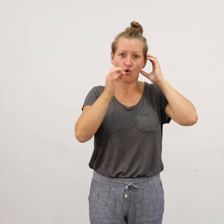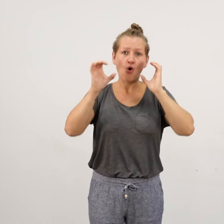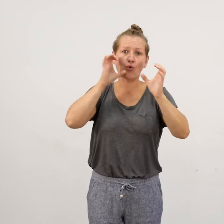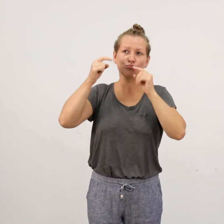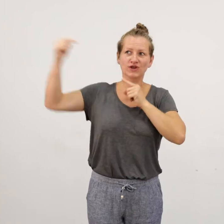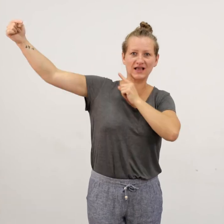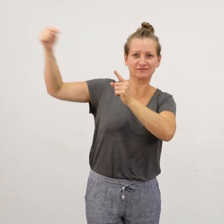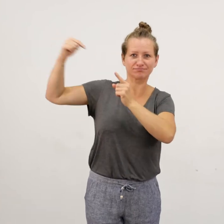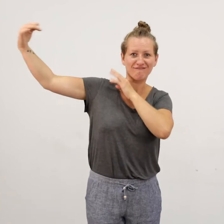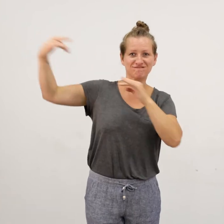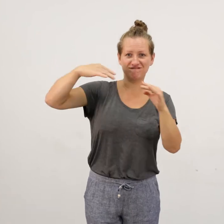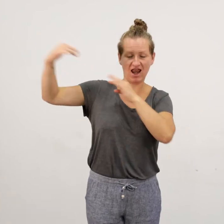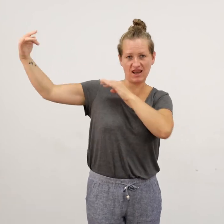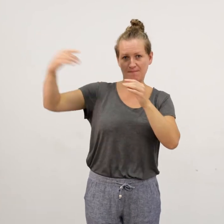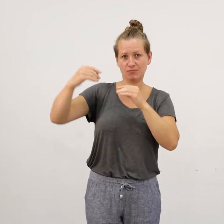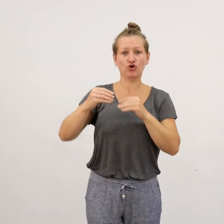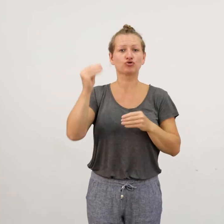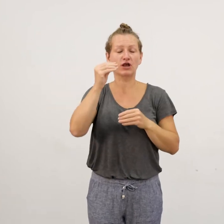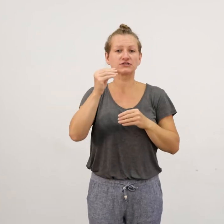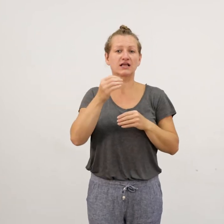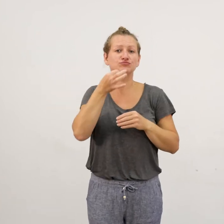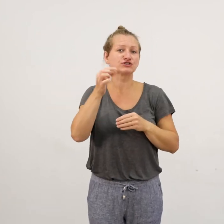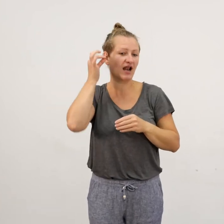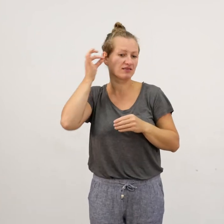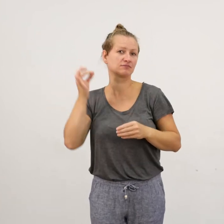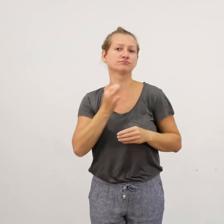głowę czołgisty przed uderzeniami w